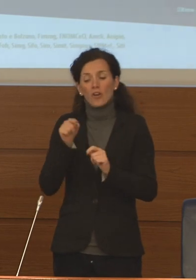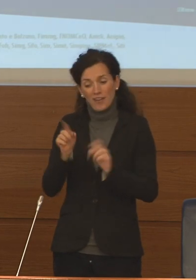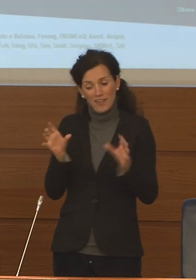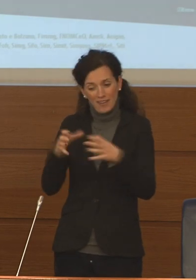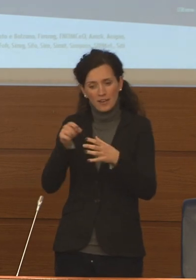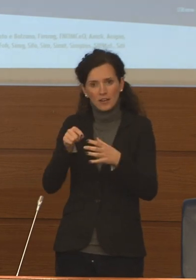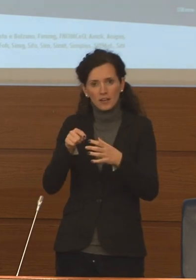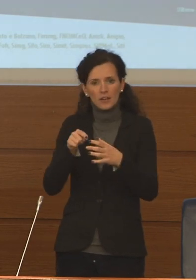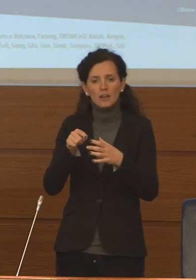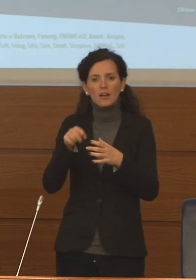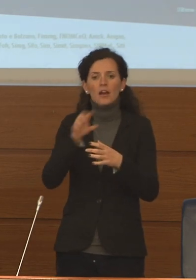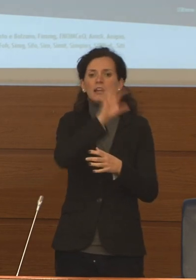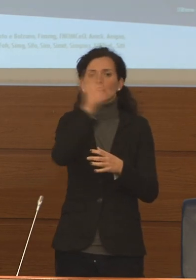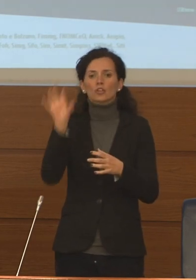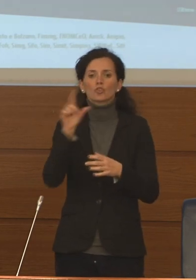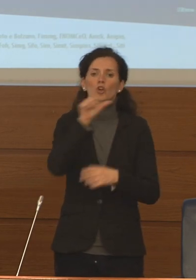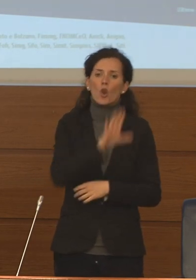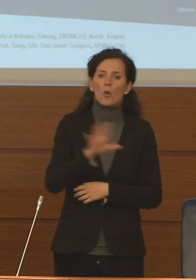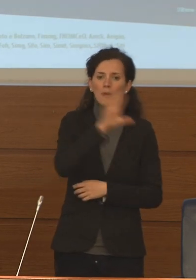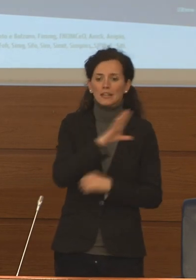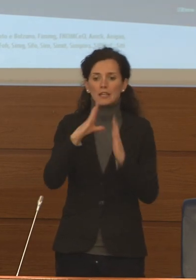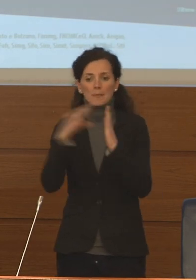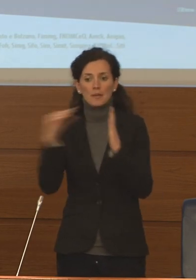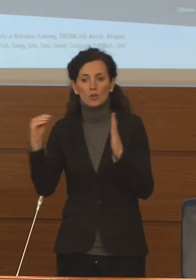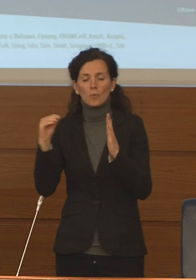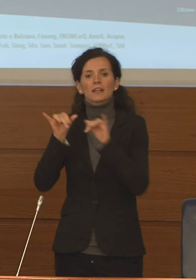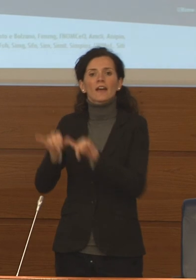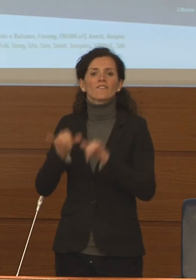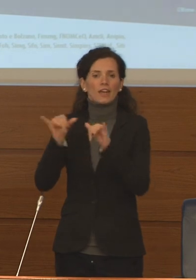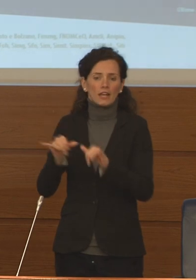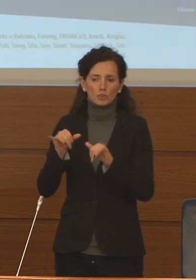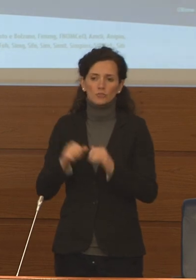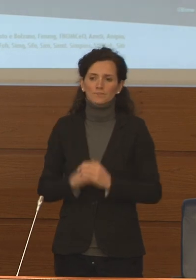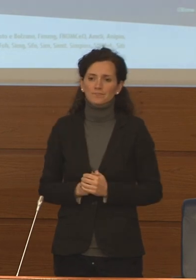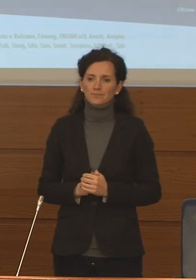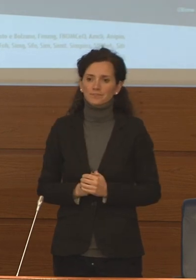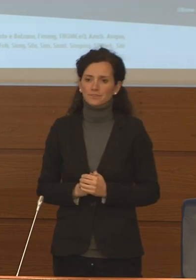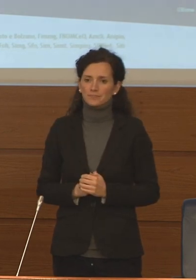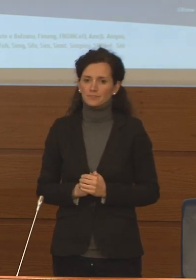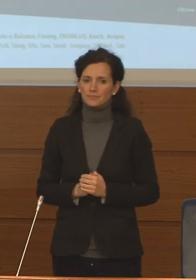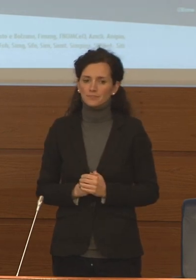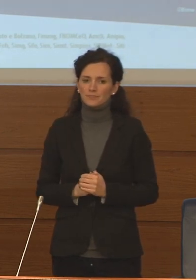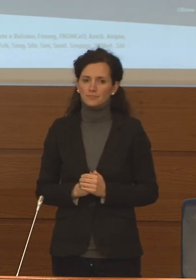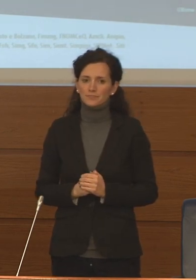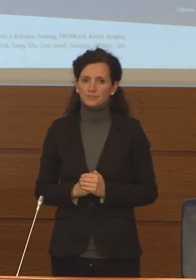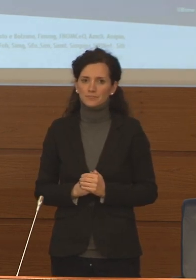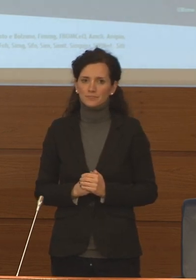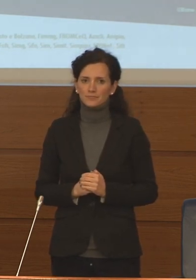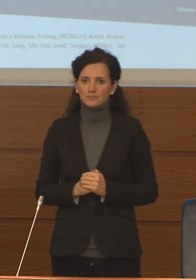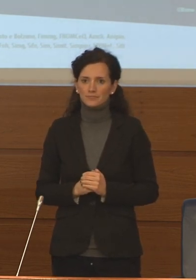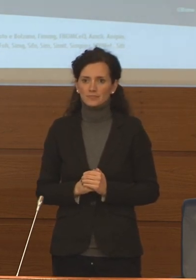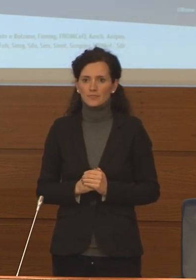Lombardia, Emilia Romagna e Veneto. Per quanto riguarda le percentuali di